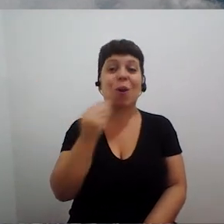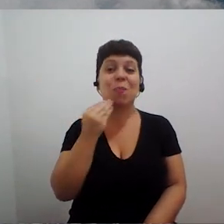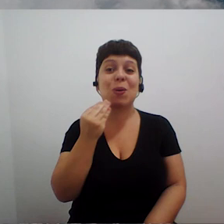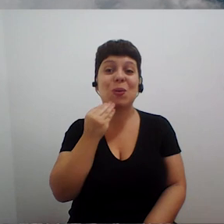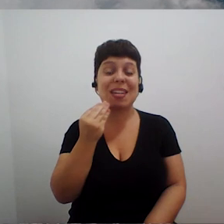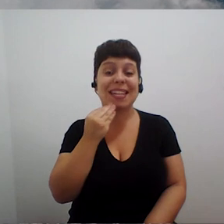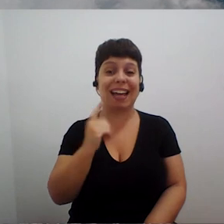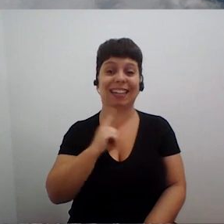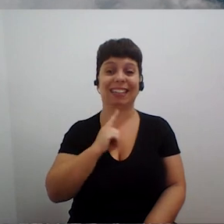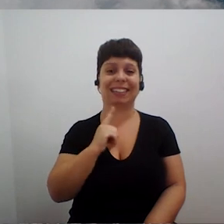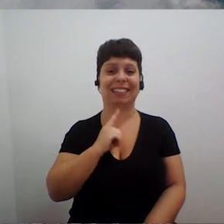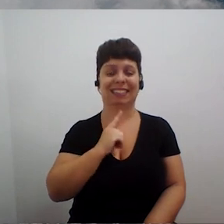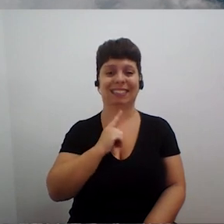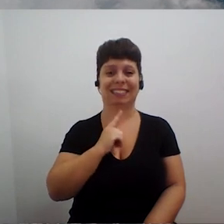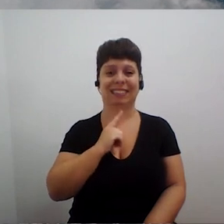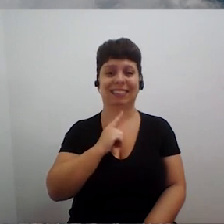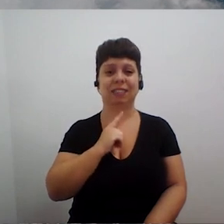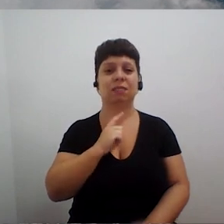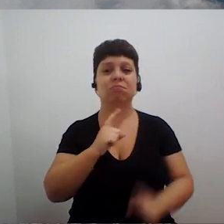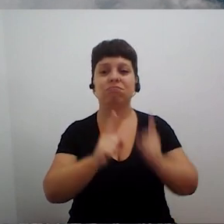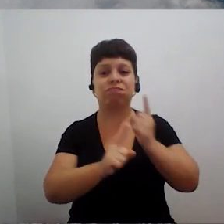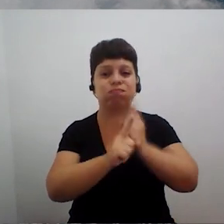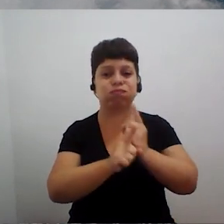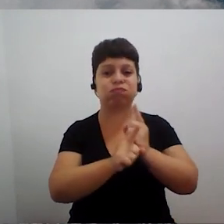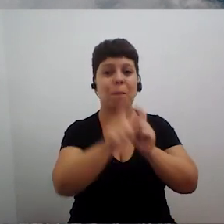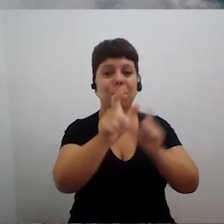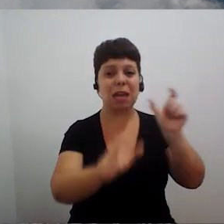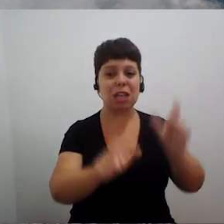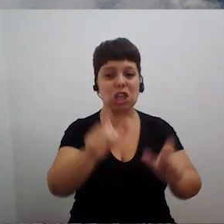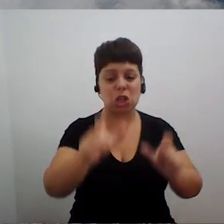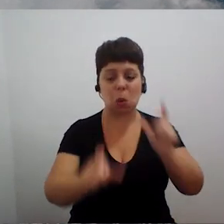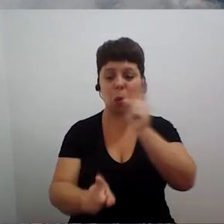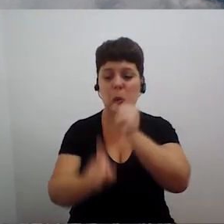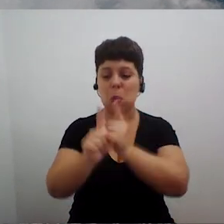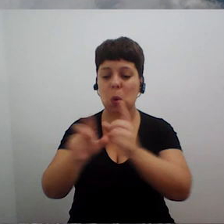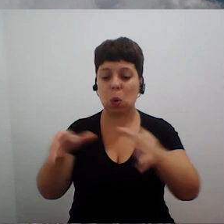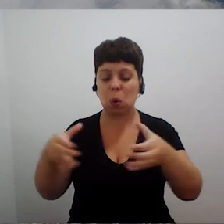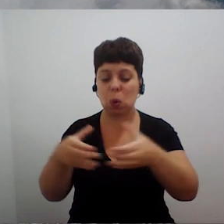grande oportunidade de identificar pessoas deixar grupos identificar as mais variadas